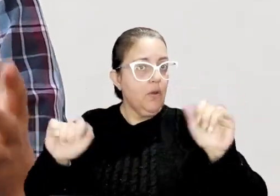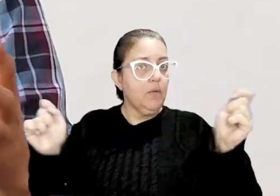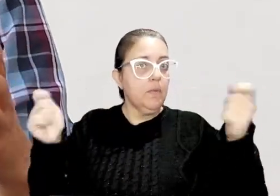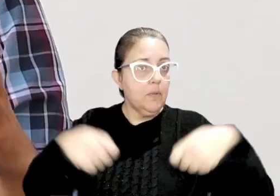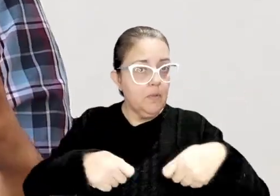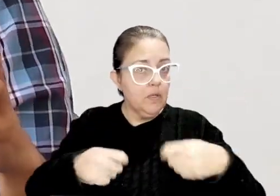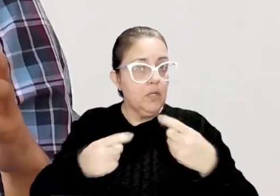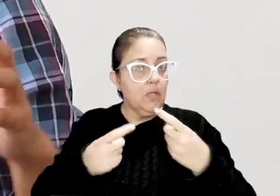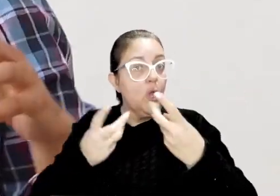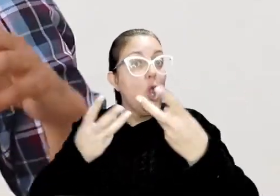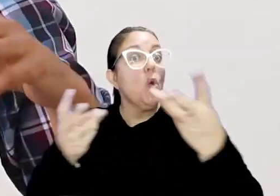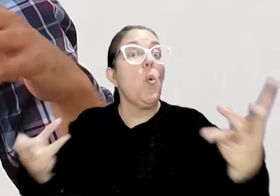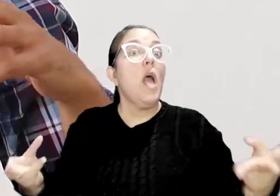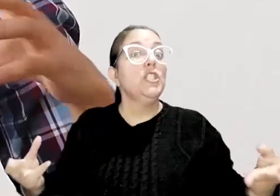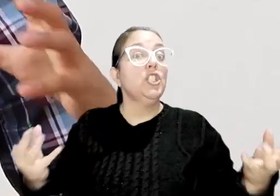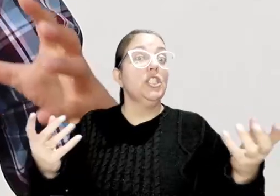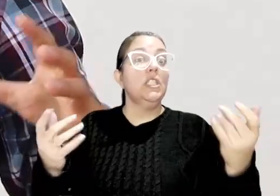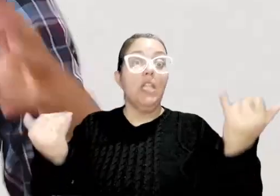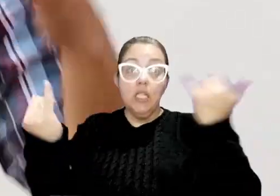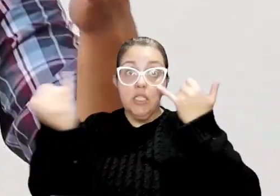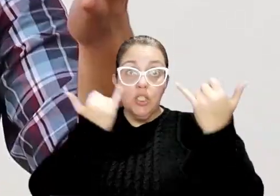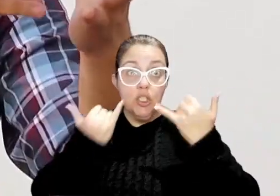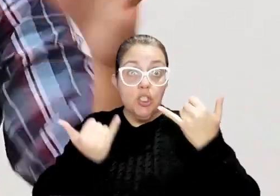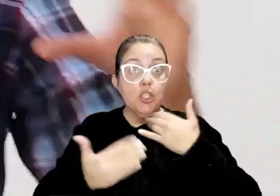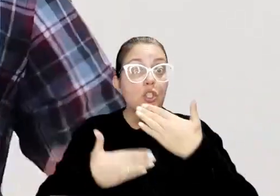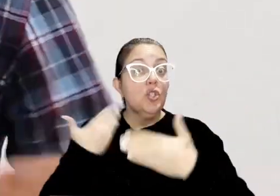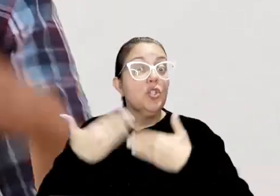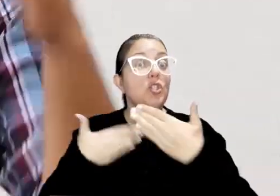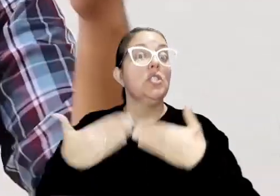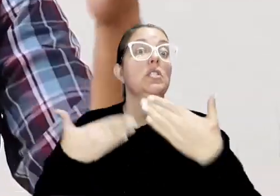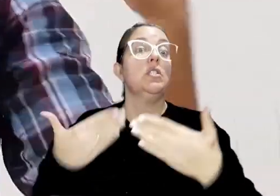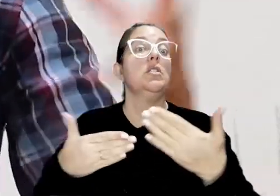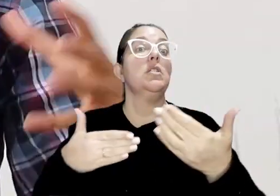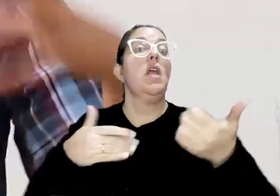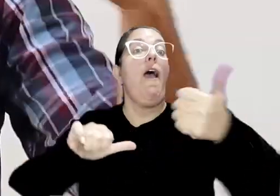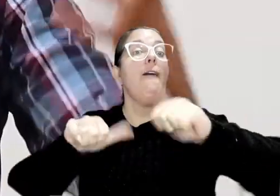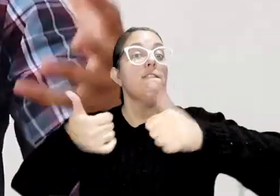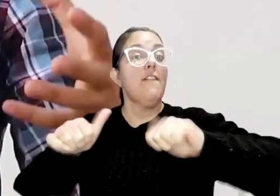de impacto ambiental eh isso Vai resultar necessariamente num processo racional de tomada de